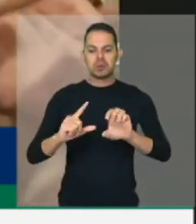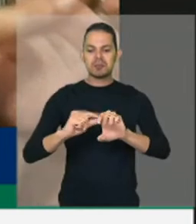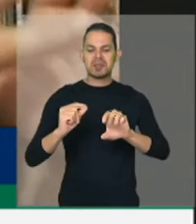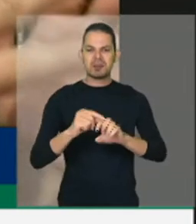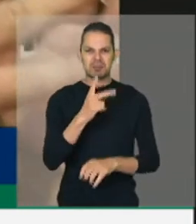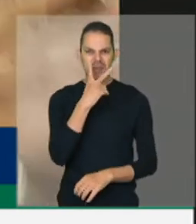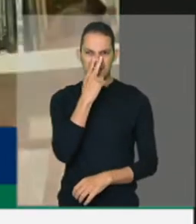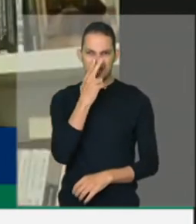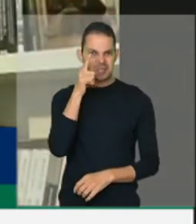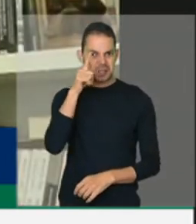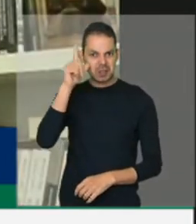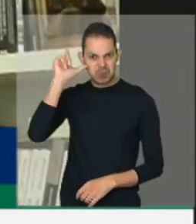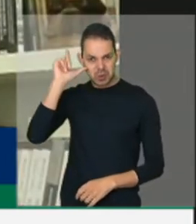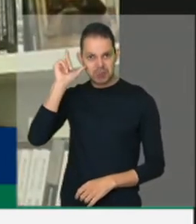APROVARAM O CAMAROTE DA VACINA E HOJE ESTÃO FAZENDO A FESTA